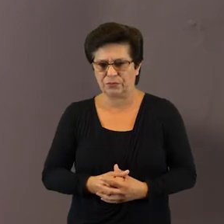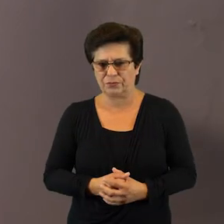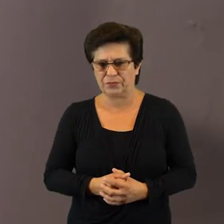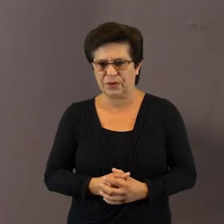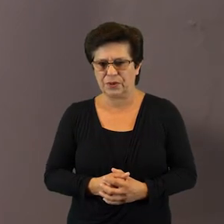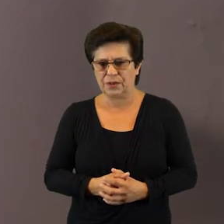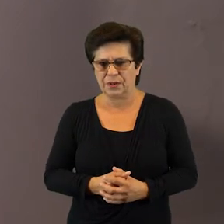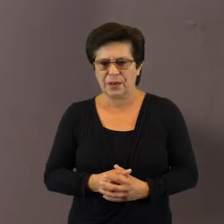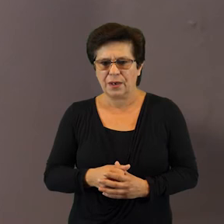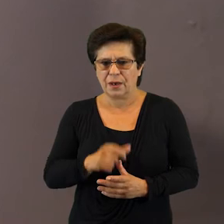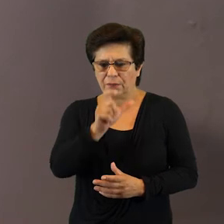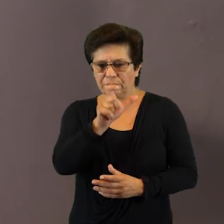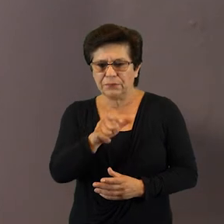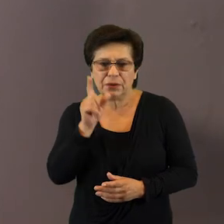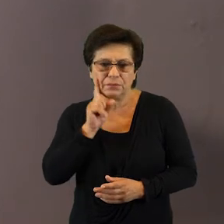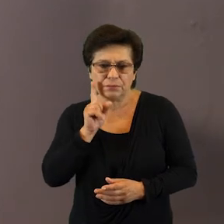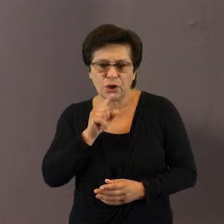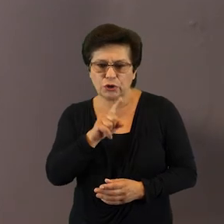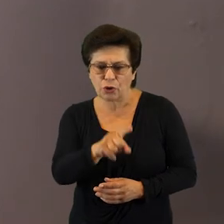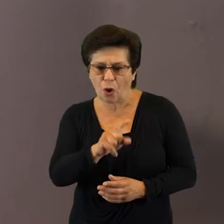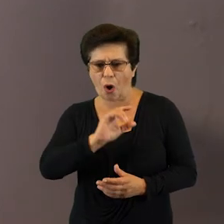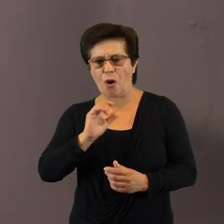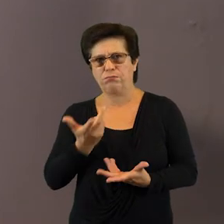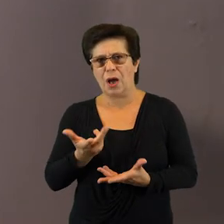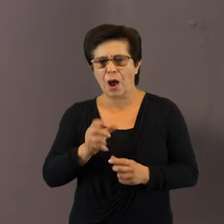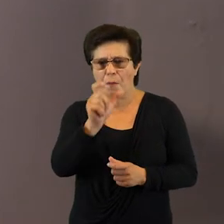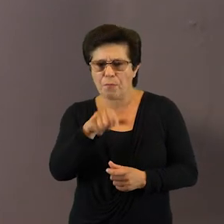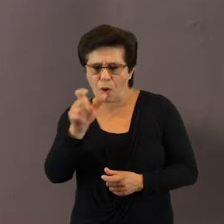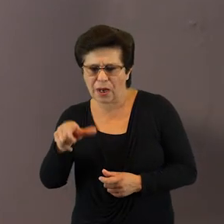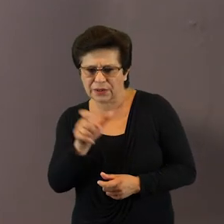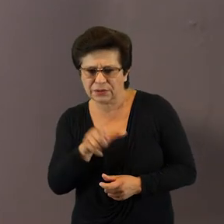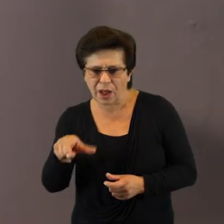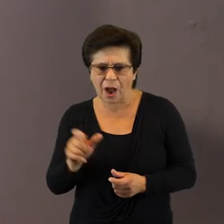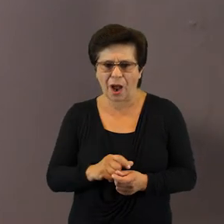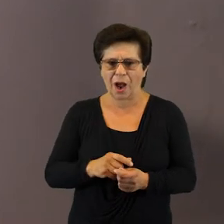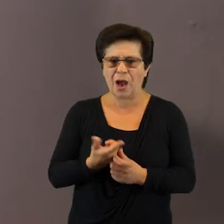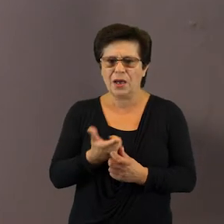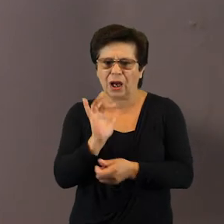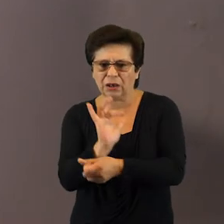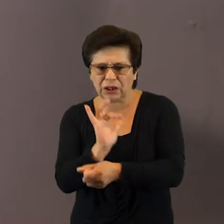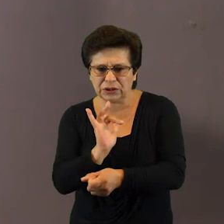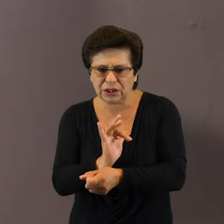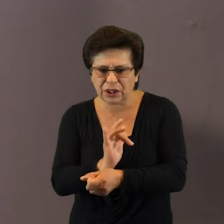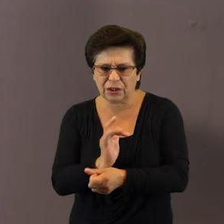Pan Sergiusz Sterna-Wachowiak to poeta, prozaik, eseista, krytyk literacki, tłumacz, edytor tekstów,